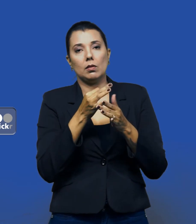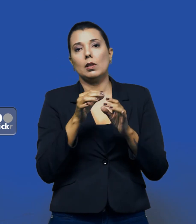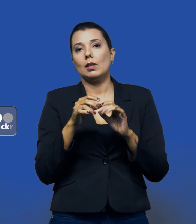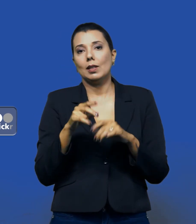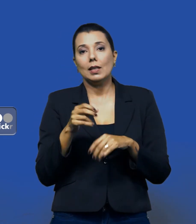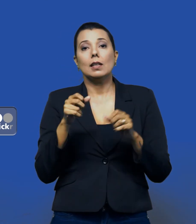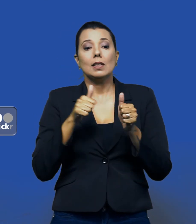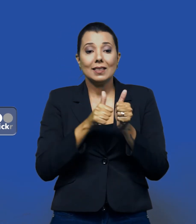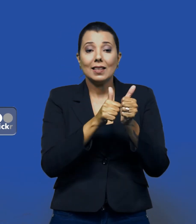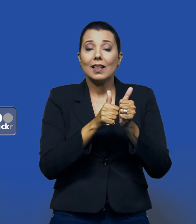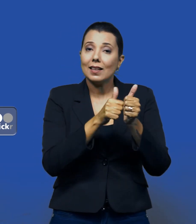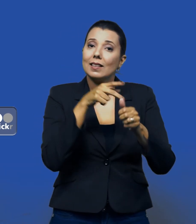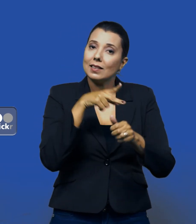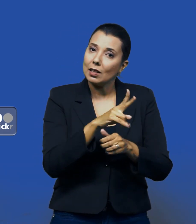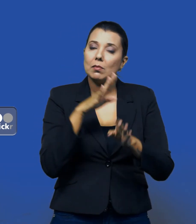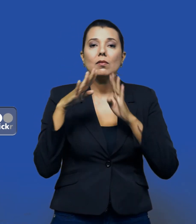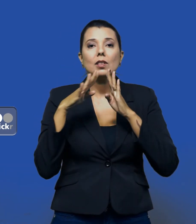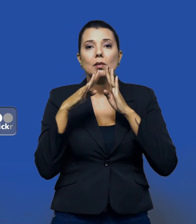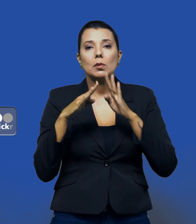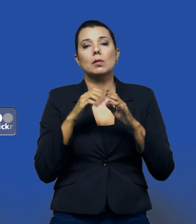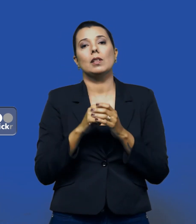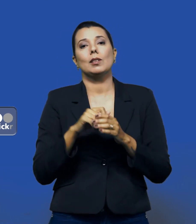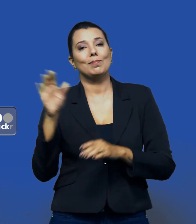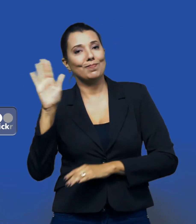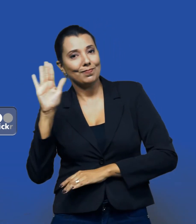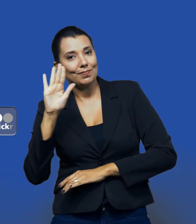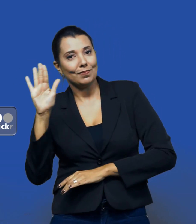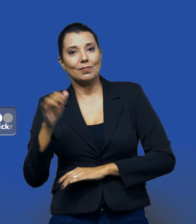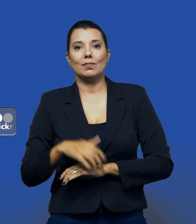E não deixe de seguir as nossas redes sociais. Tchau !